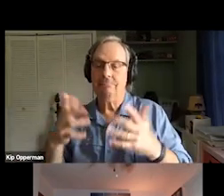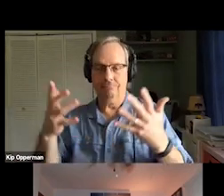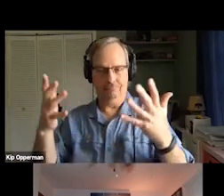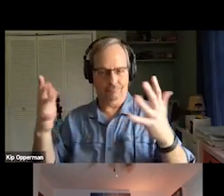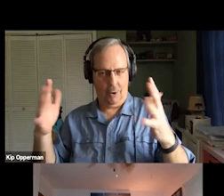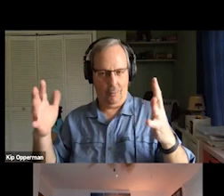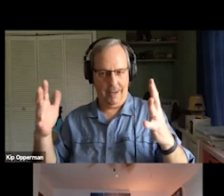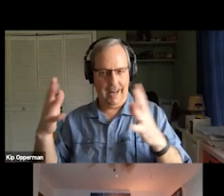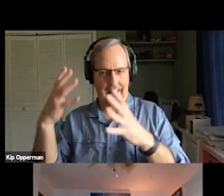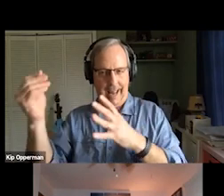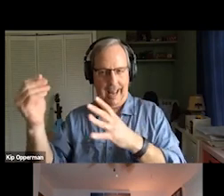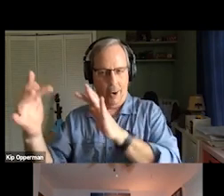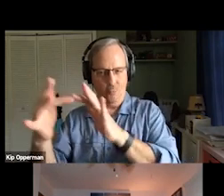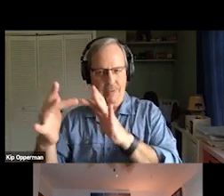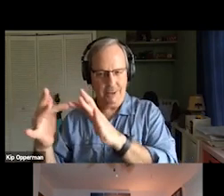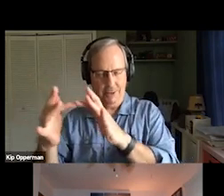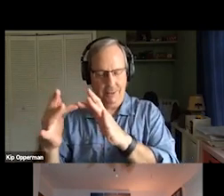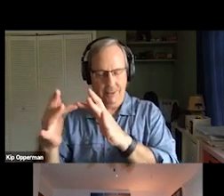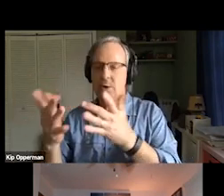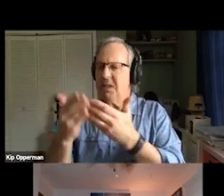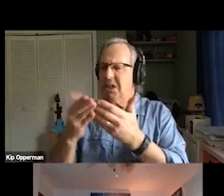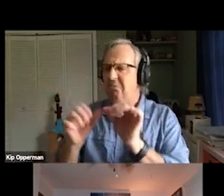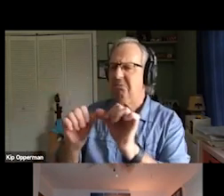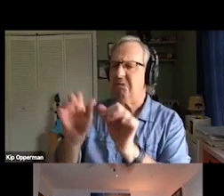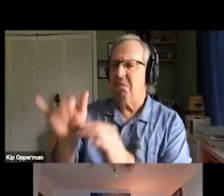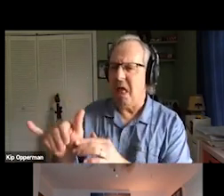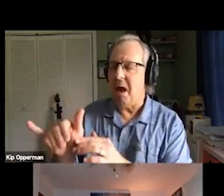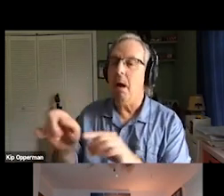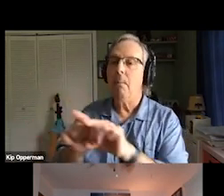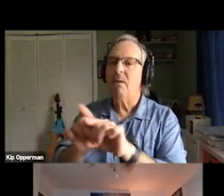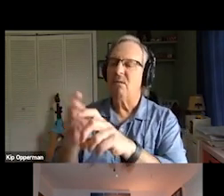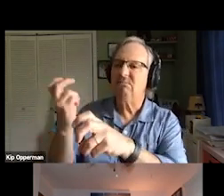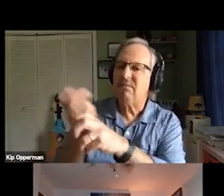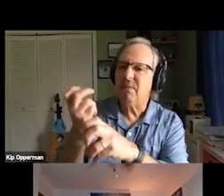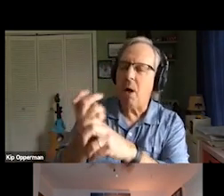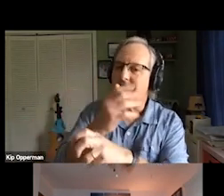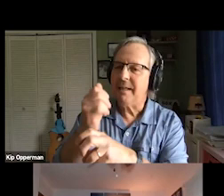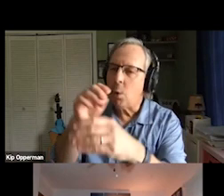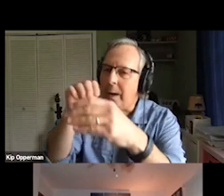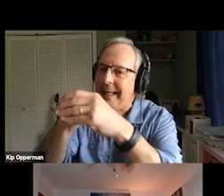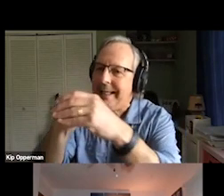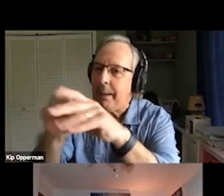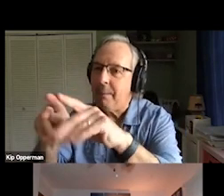Entonces fue más fácil para ellos continuar con eso, aunque también fue más difícil porque estaban entrando en las casas de las personas.